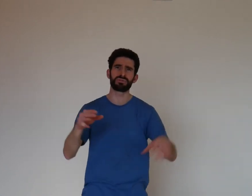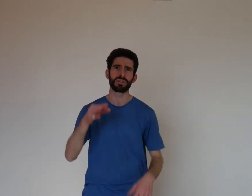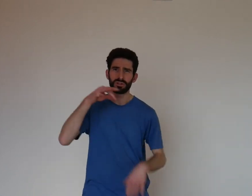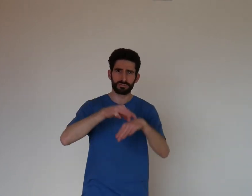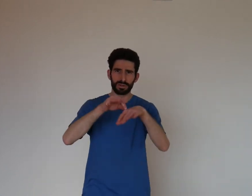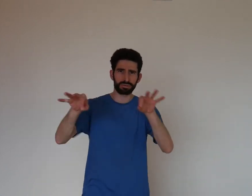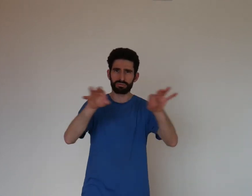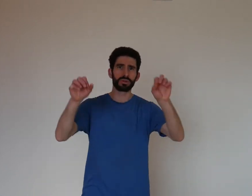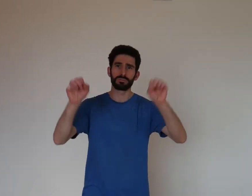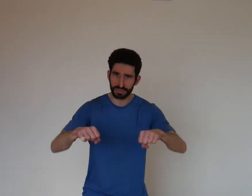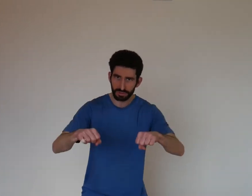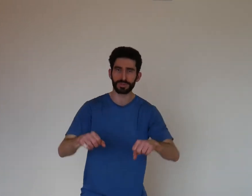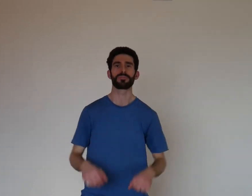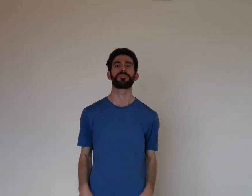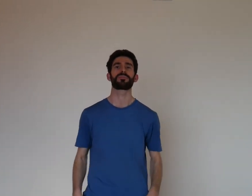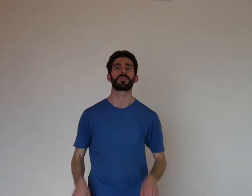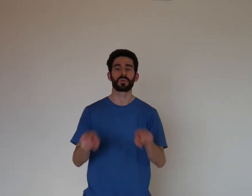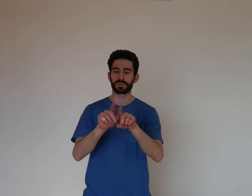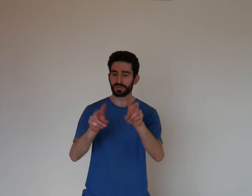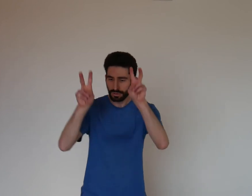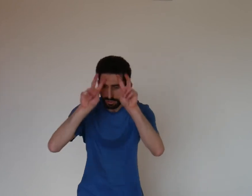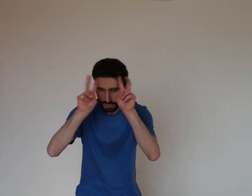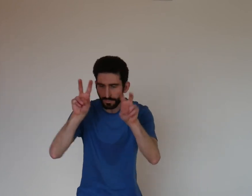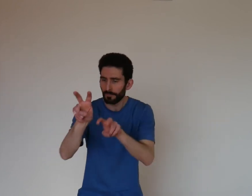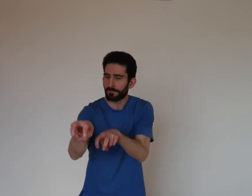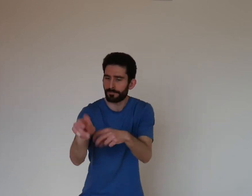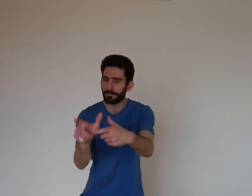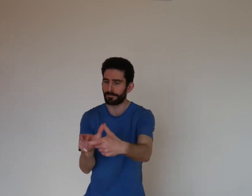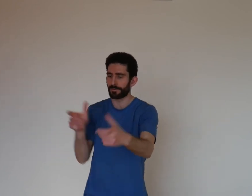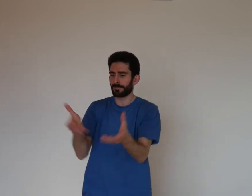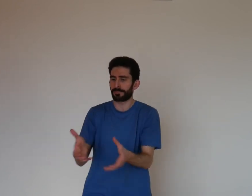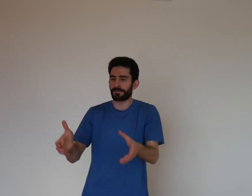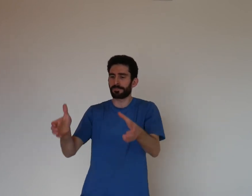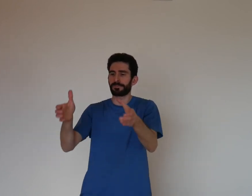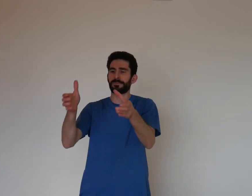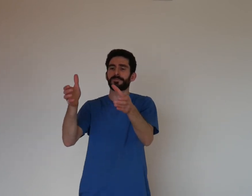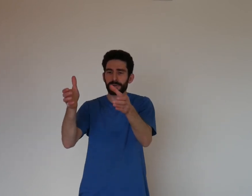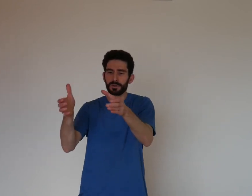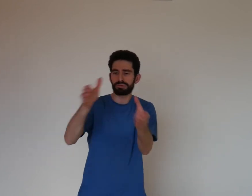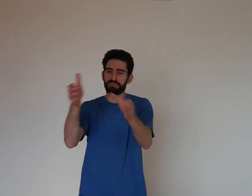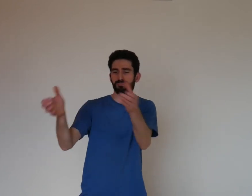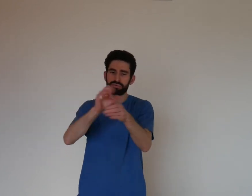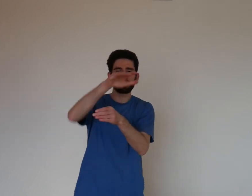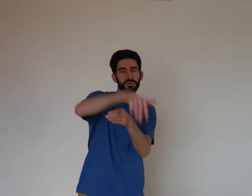Des maladies peuvent alors se propager. Et durant le trajet des chevaux, les tonneaux continuent